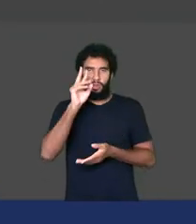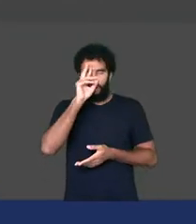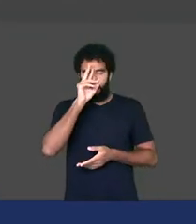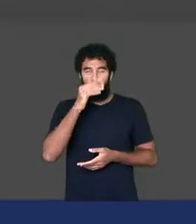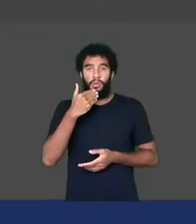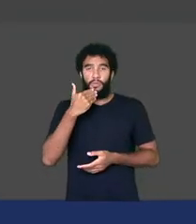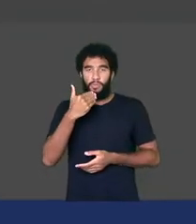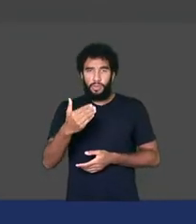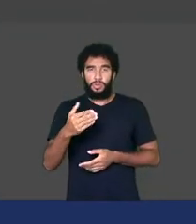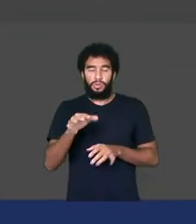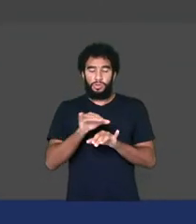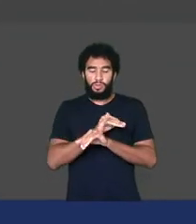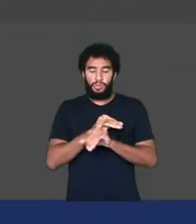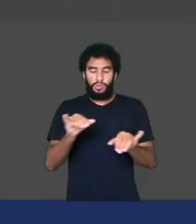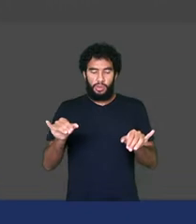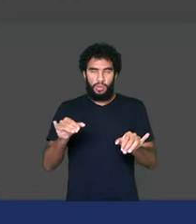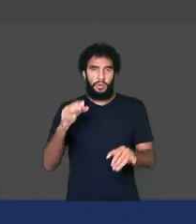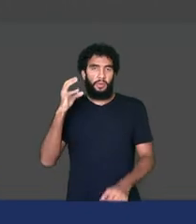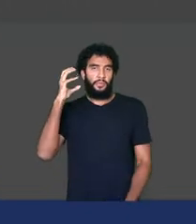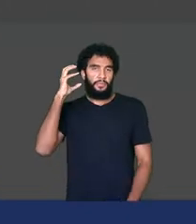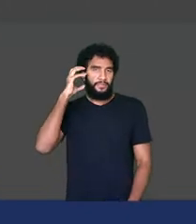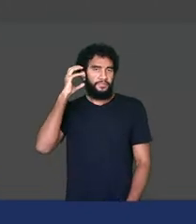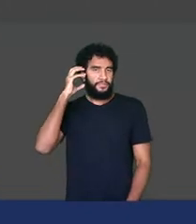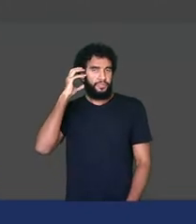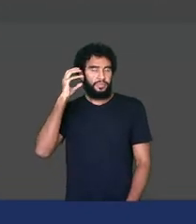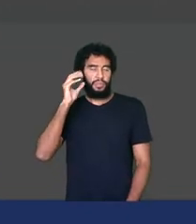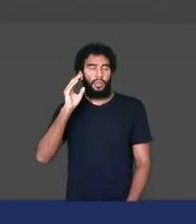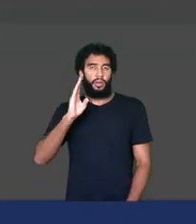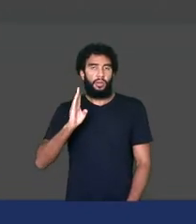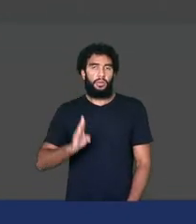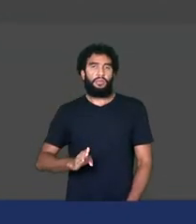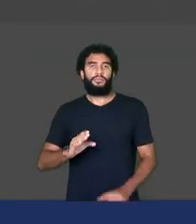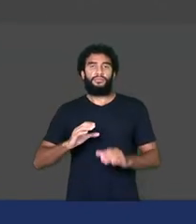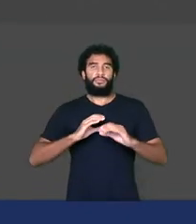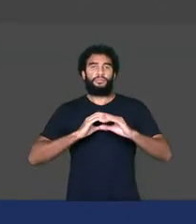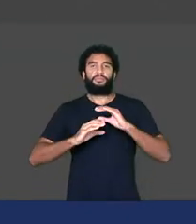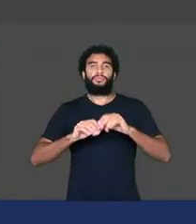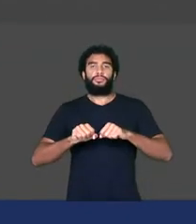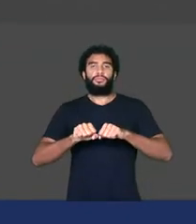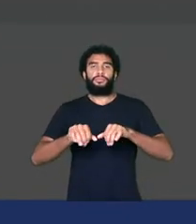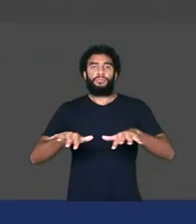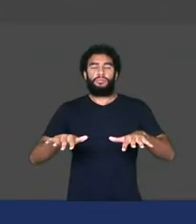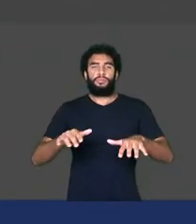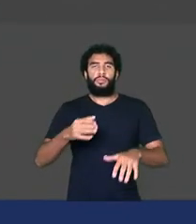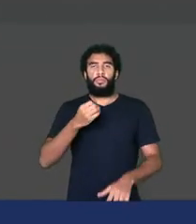RECONHECIMENTO DE BOA PARTE DA MÍ DIA. MUITO OBRIGADA, SENHOR PRESIDENTE. PEÇO QUE MEU PRONUNCIAMENTO POSSA CONSTAR DA VOZ DO BRASIL E DOS MEIOS DE COMUNICAÇÃO. UM